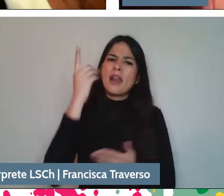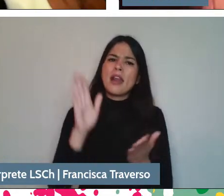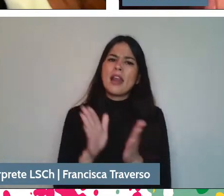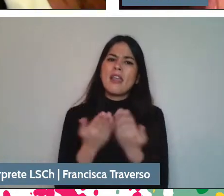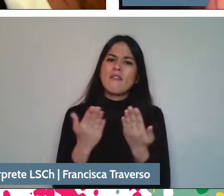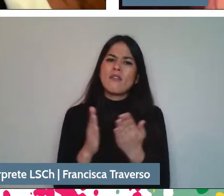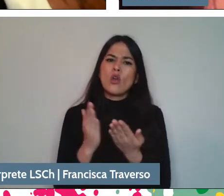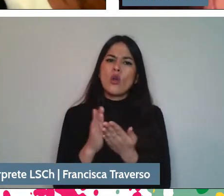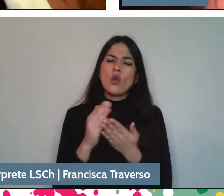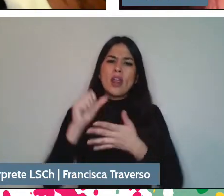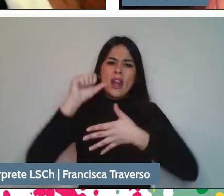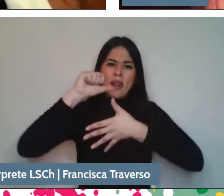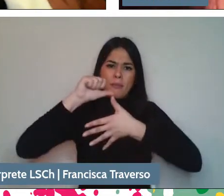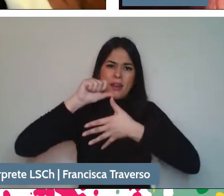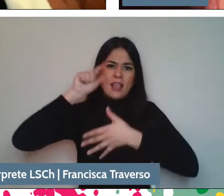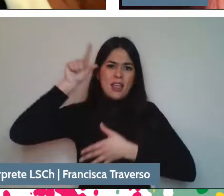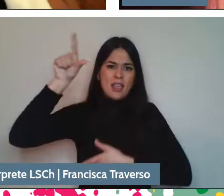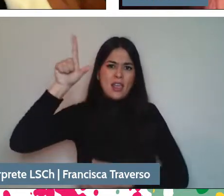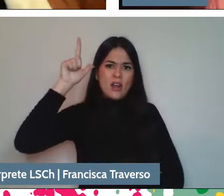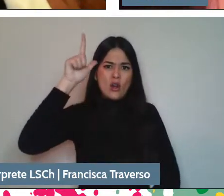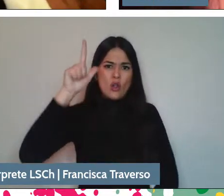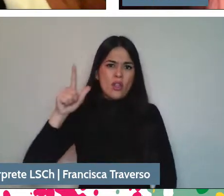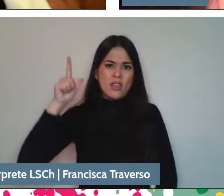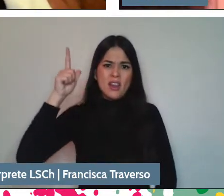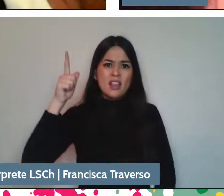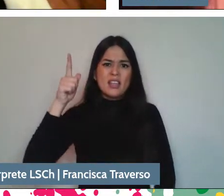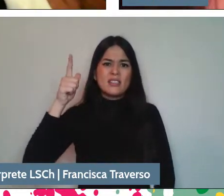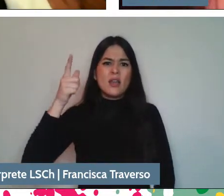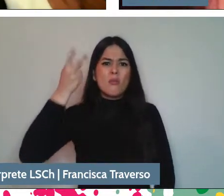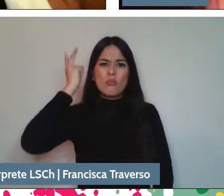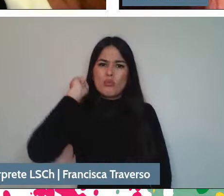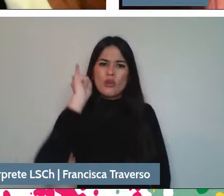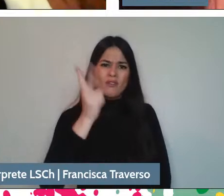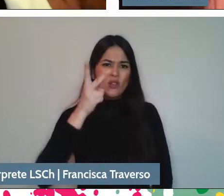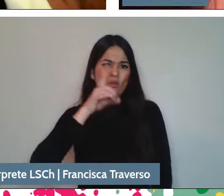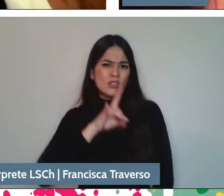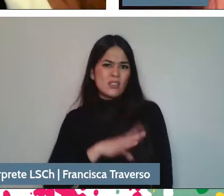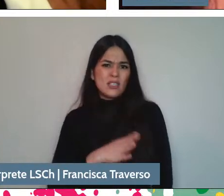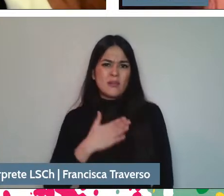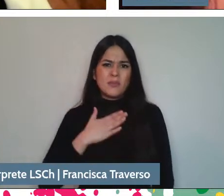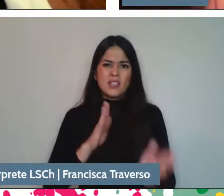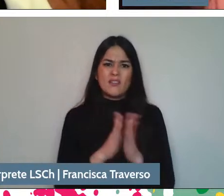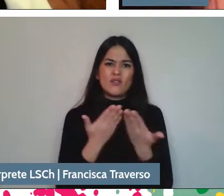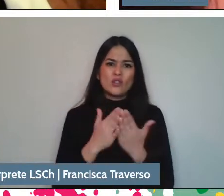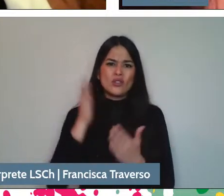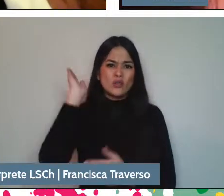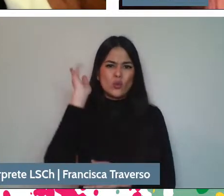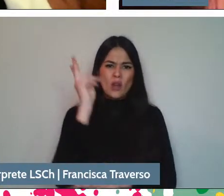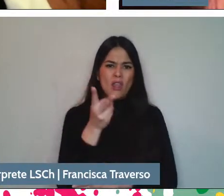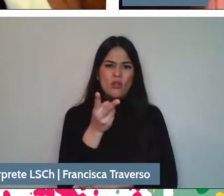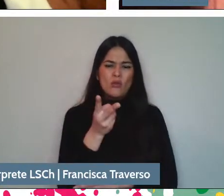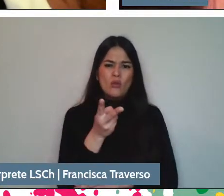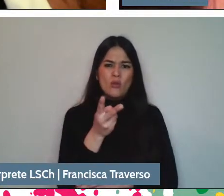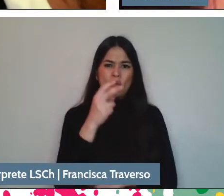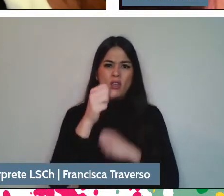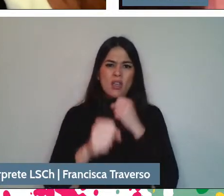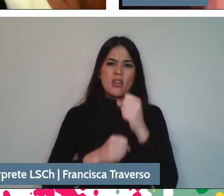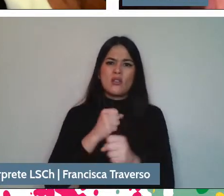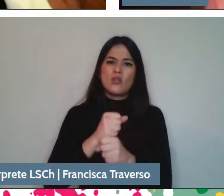¿Por qué? Porque ese libro fue censurado en Chile, entonces en Chile nunca se publicó. En los 60 o 70 cuando yo lo hice